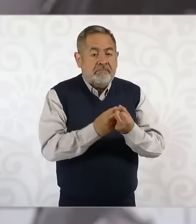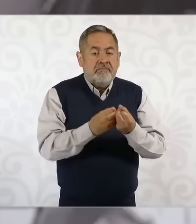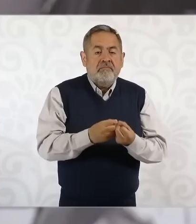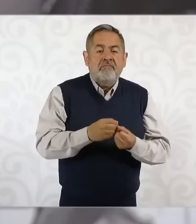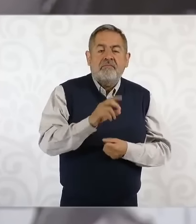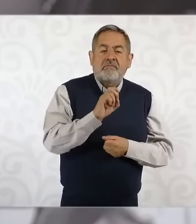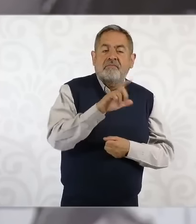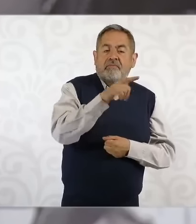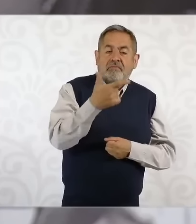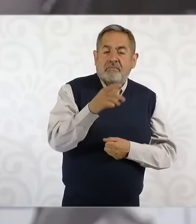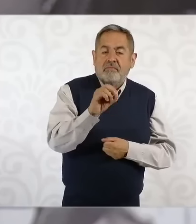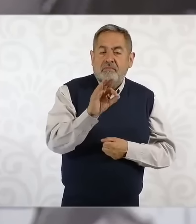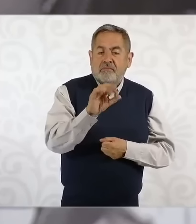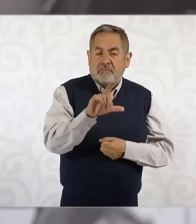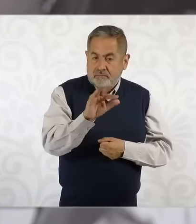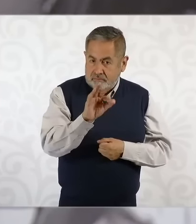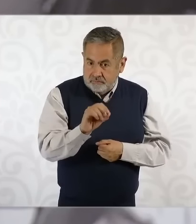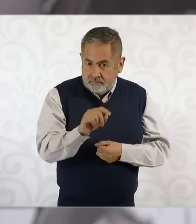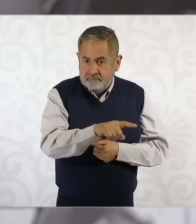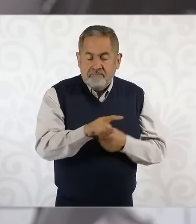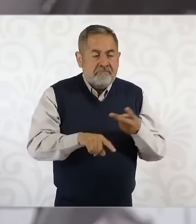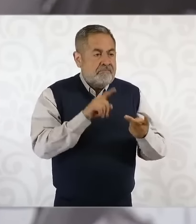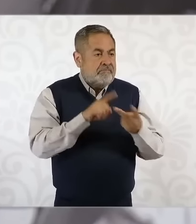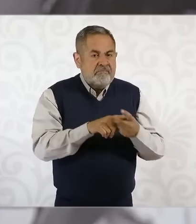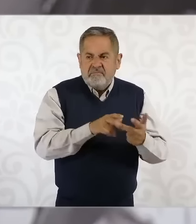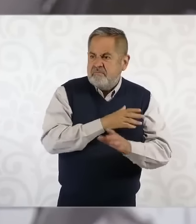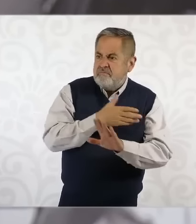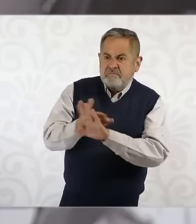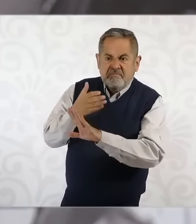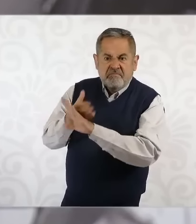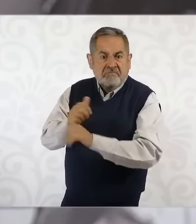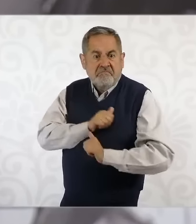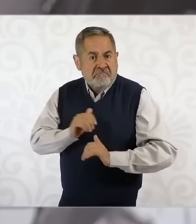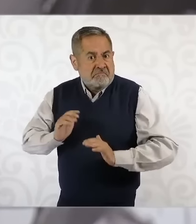y se encuentran vinculados con una agresión armada hacia elementos del Servicio de Protección Federal